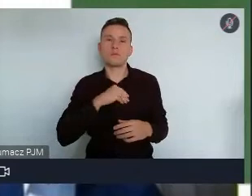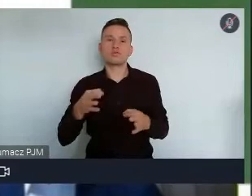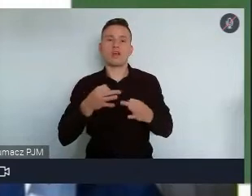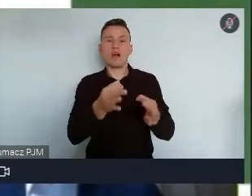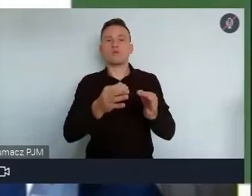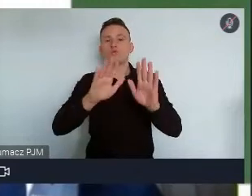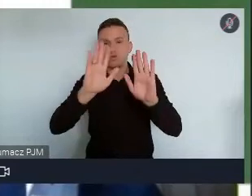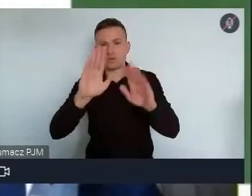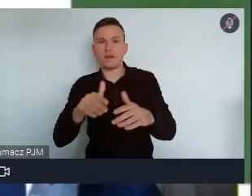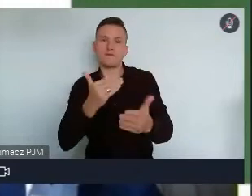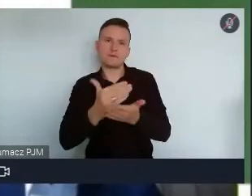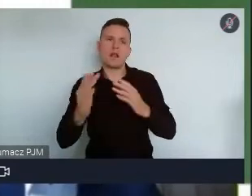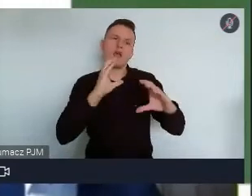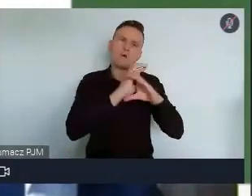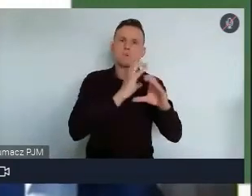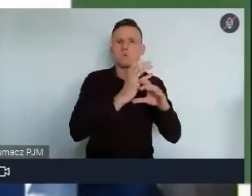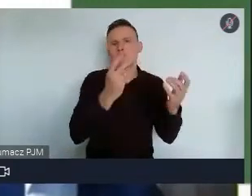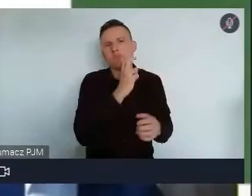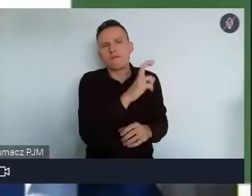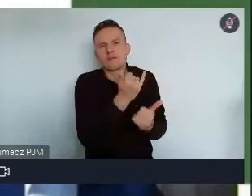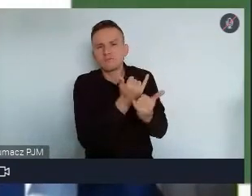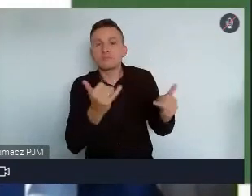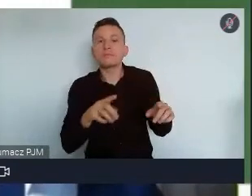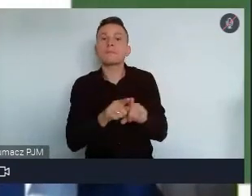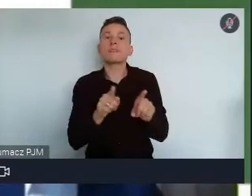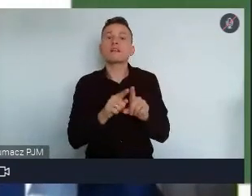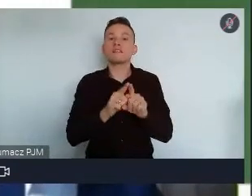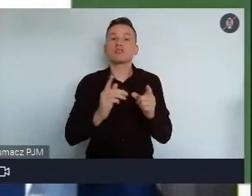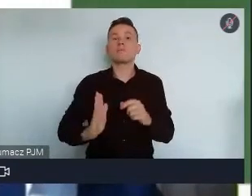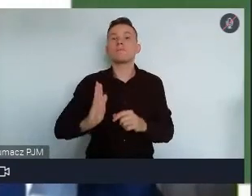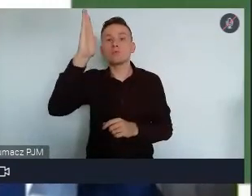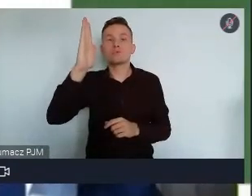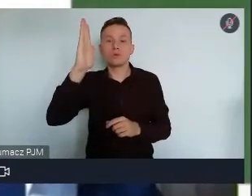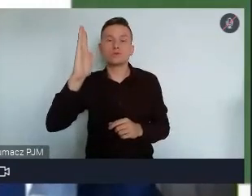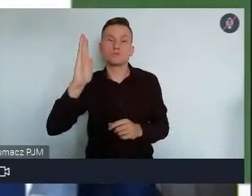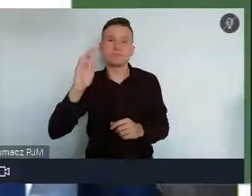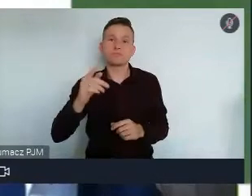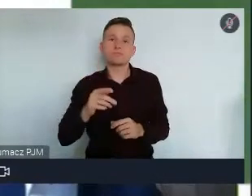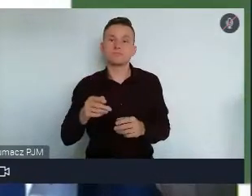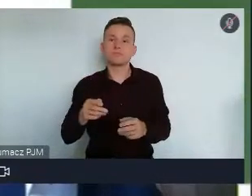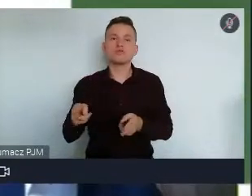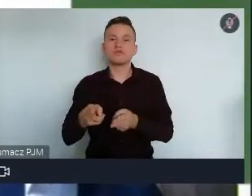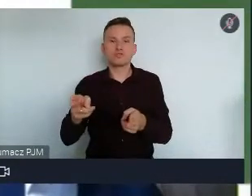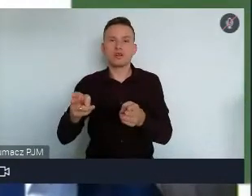jak również od strony północnej został pobudowany bardzo duży parking na ulicy Bliskiej